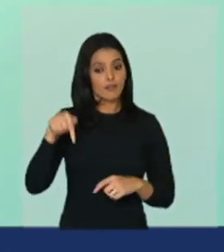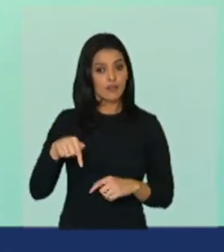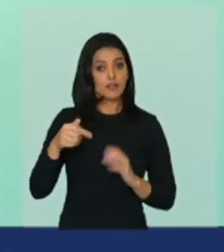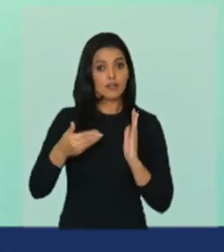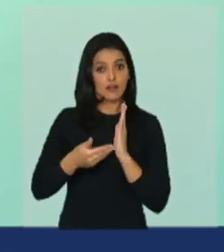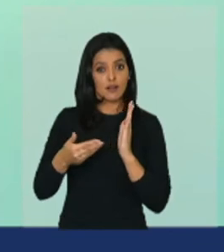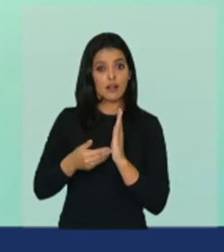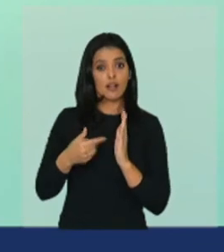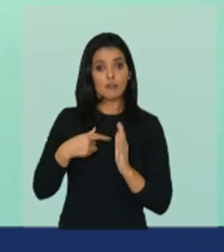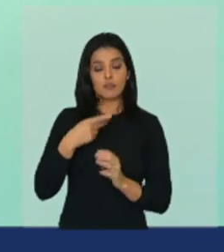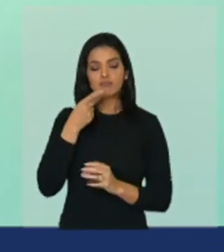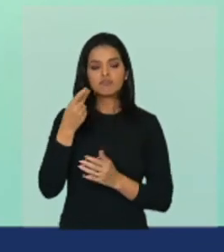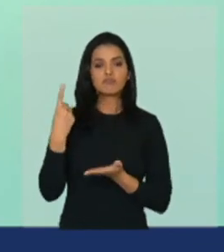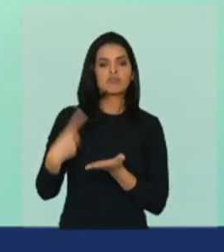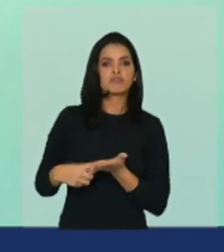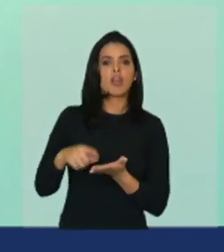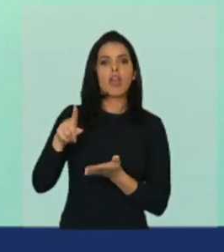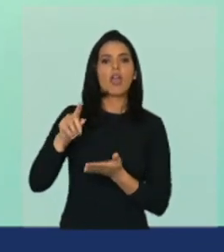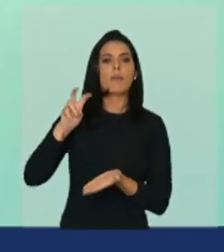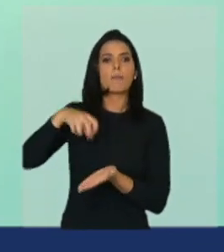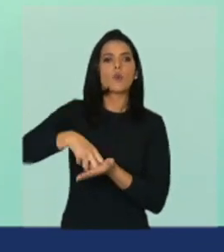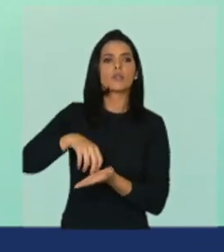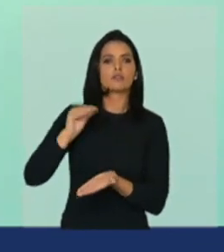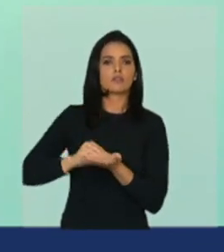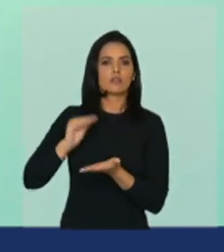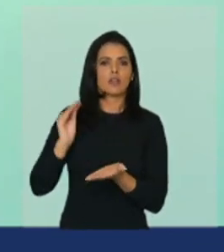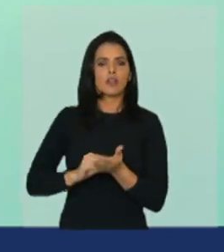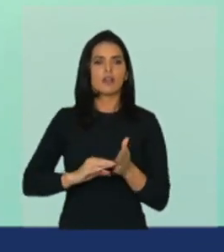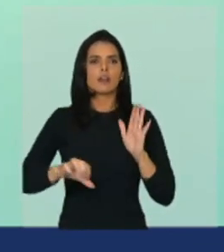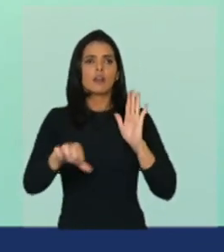IMPUNIDADE, COM CRIMINALIDADE, E DESTRUIÇÃO DAS RELAÇÕES